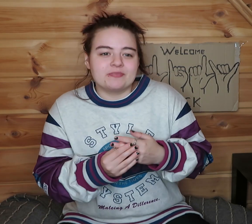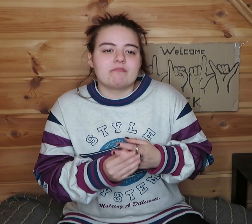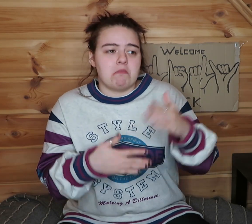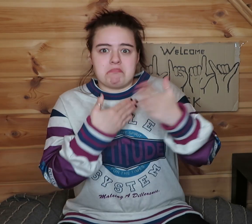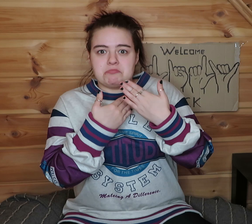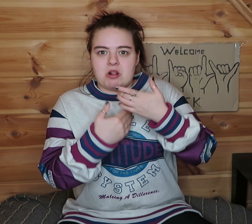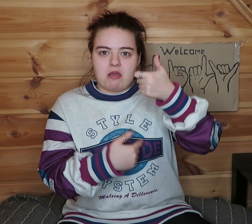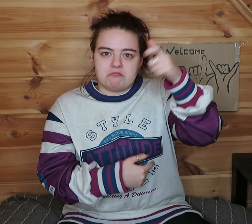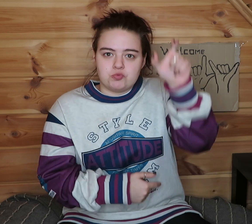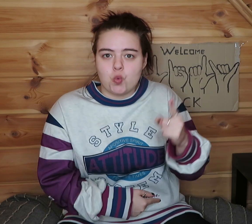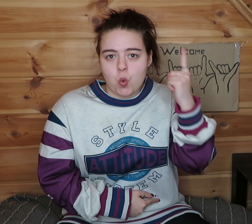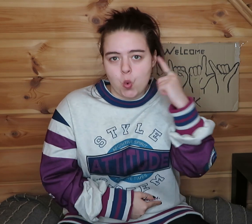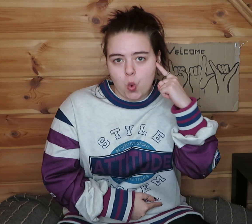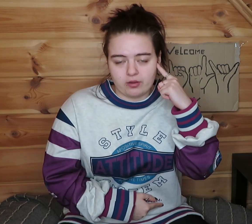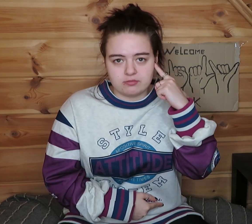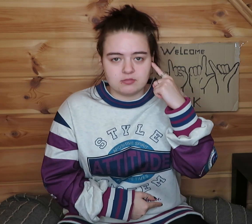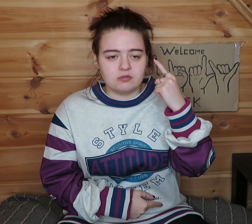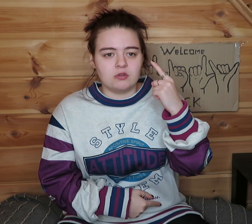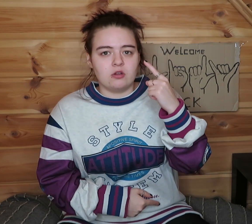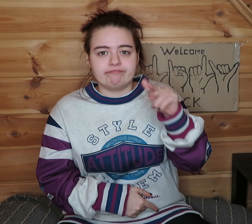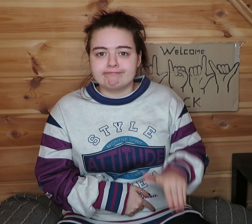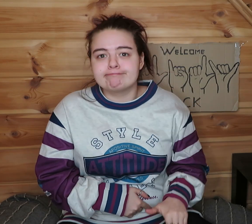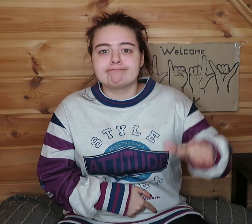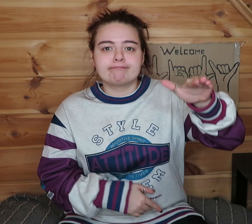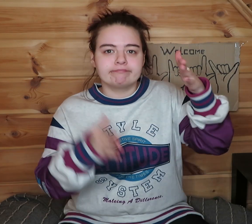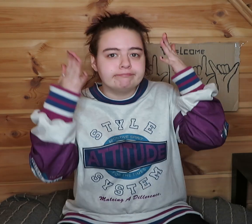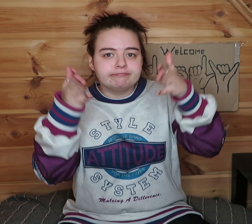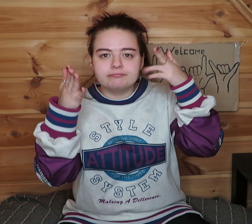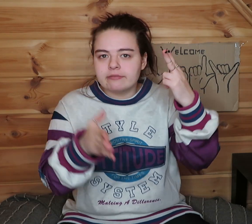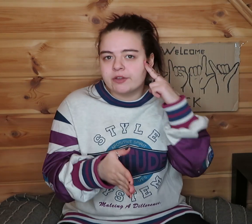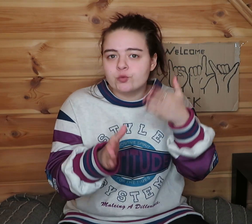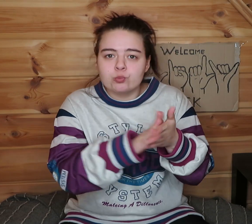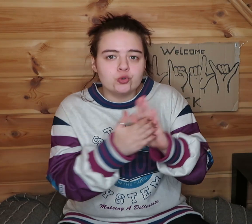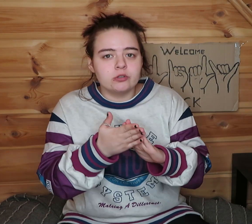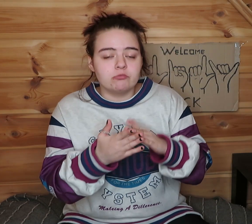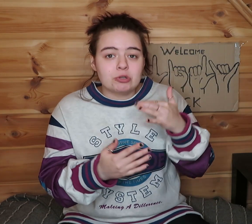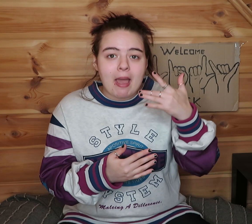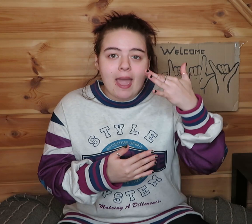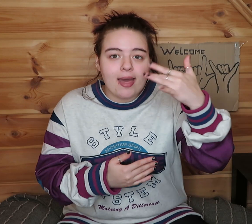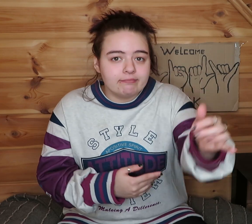Zum Beispiel wird ein Hörender, der ohne ein Wissen über die Gehörlosen Community aufgewachsen ist,